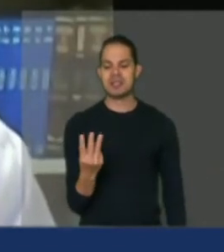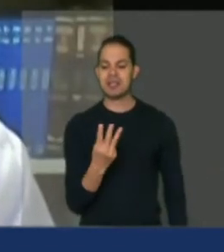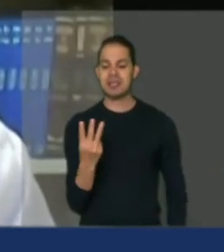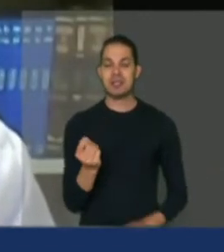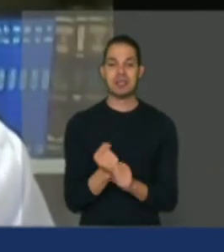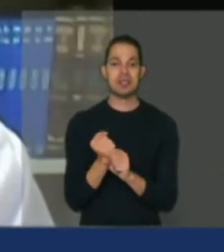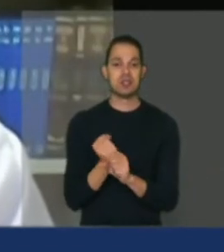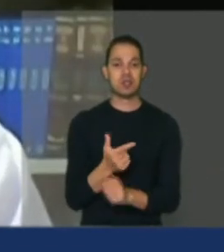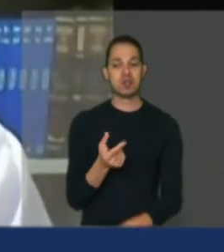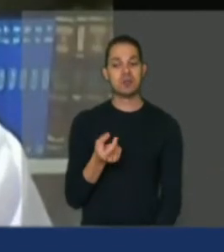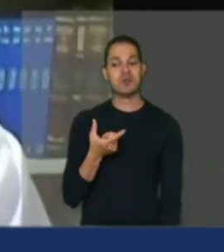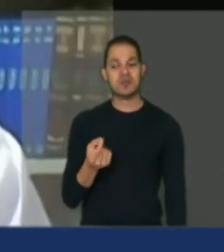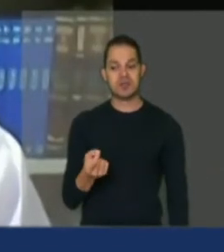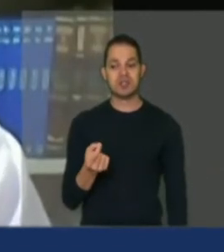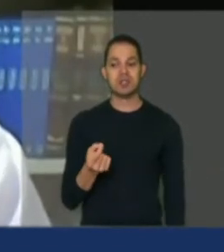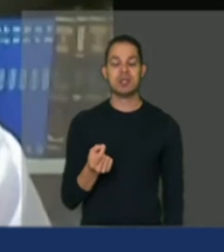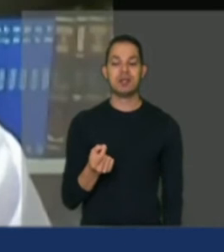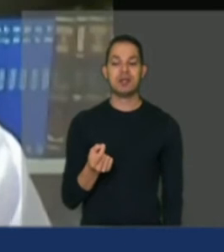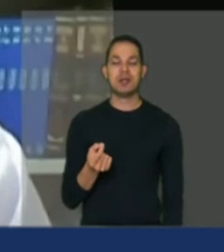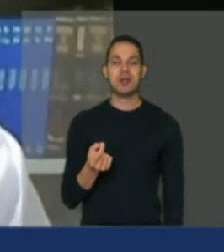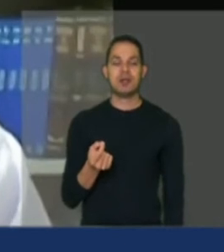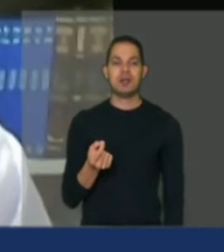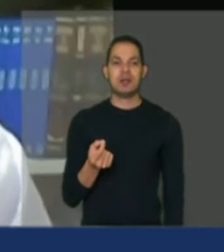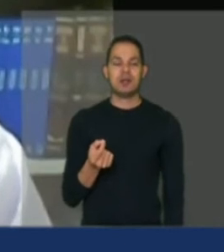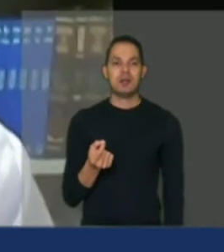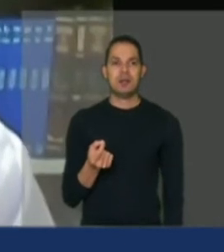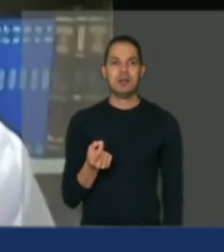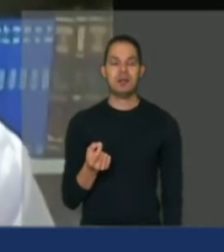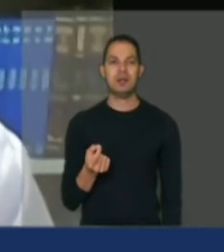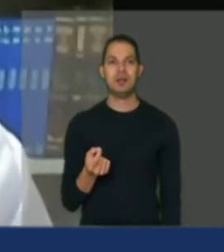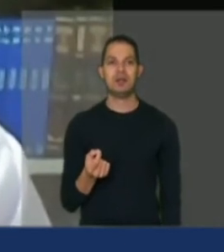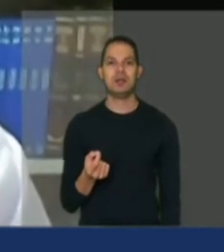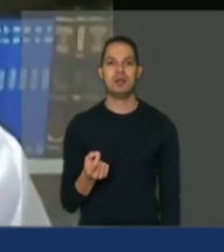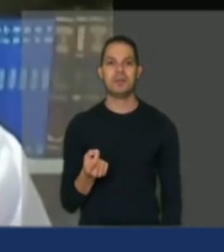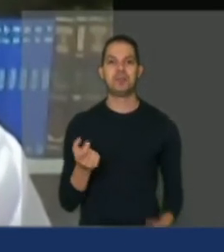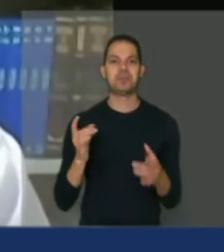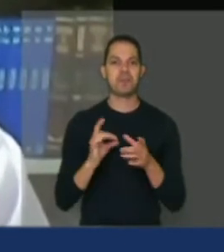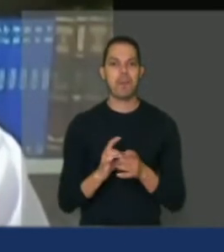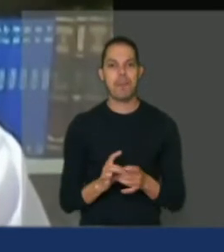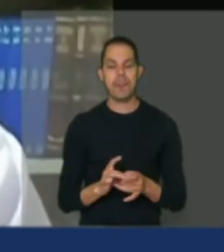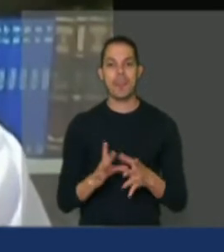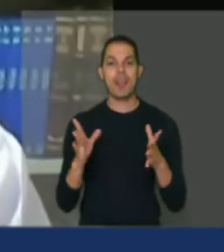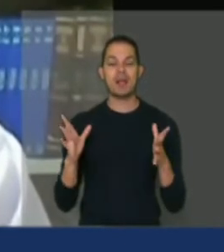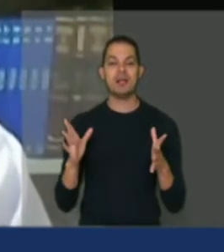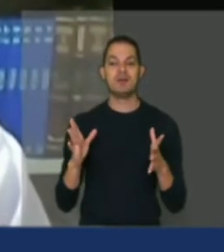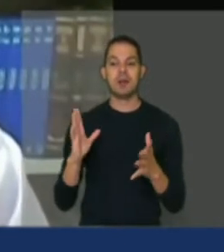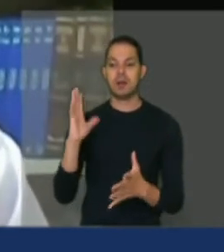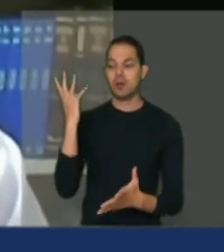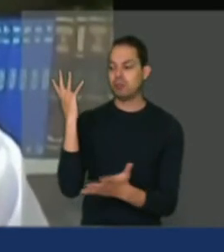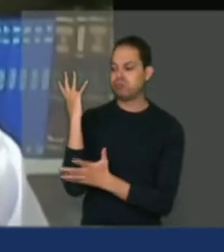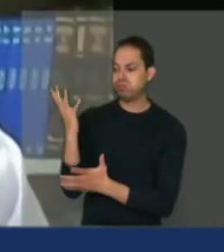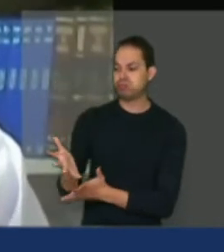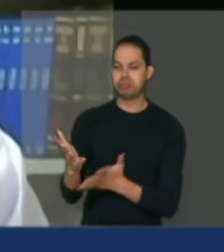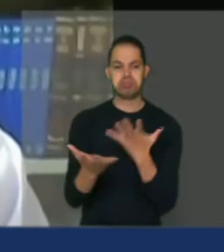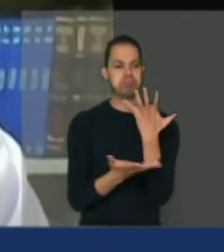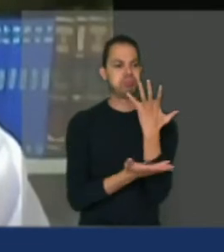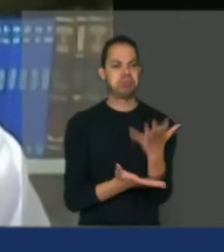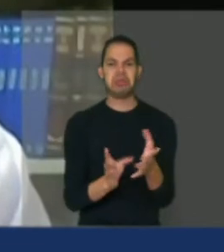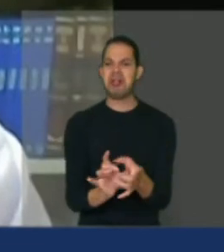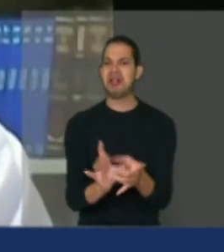2020. NÓS TEMOS AÍ PORTANTO, PRATICAMENTE UM SINAL VERDE PARA A DERRUBADA DA MATA, PRINCIPALMENTE NA REGIÃO AMAZÔNICA. ONDE NÓS ESTAMOS